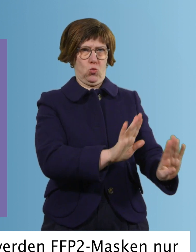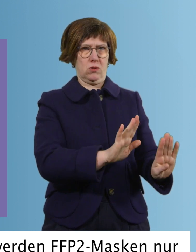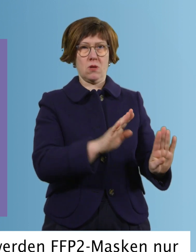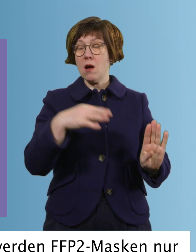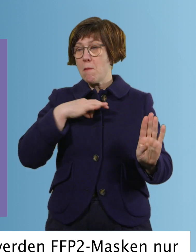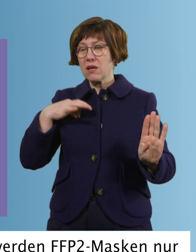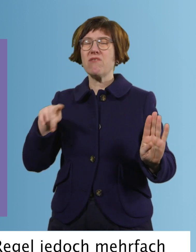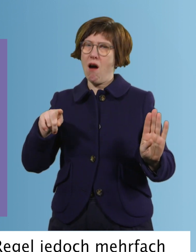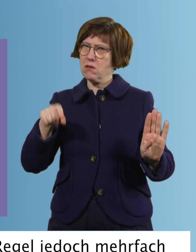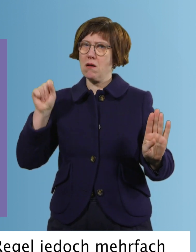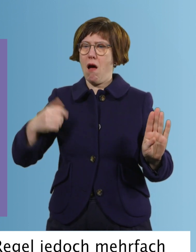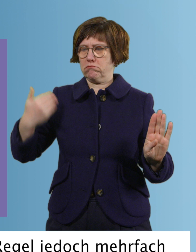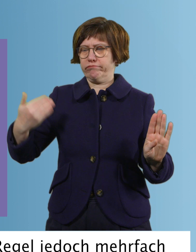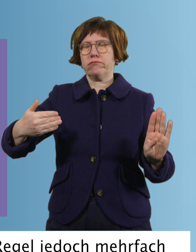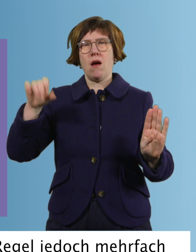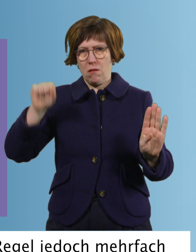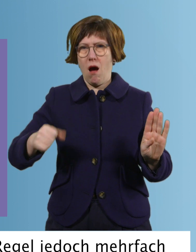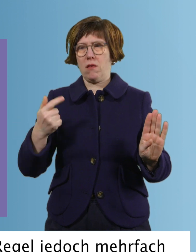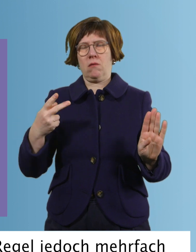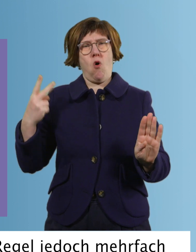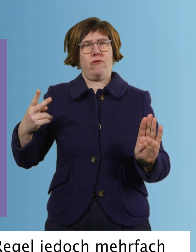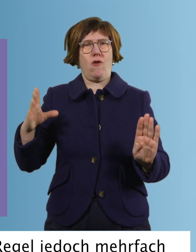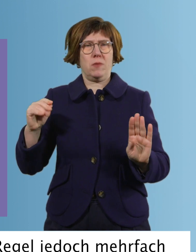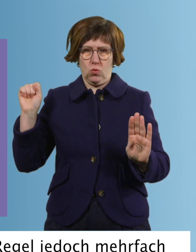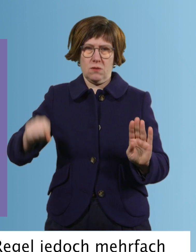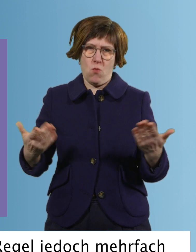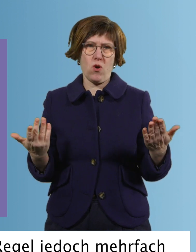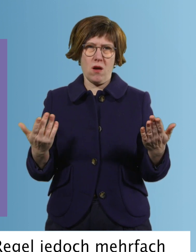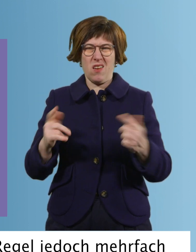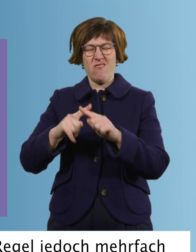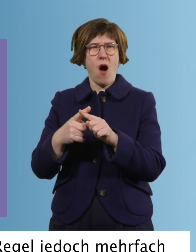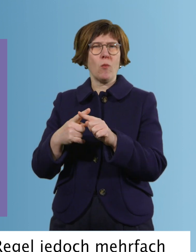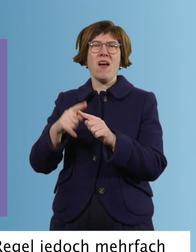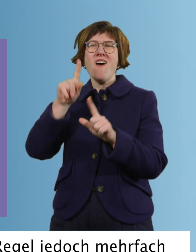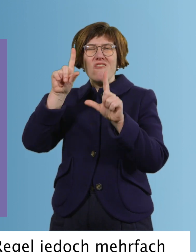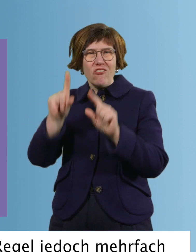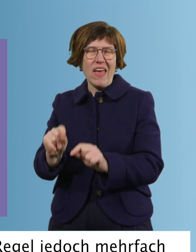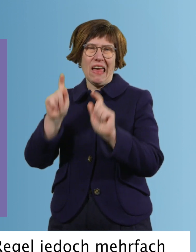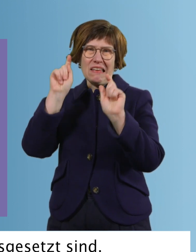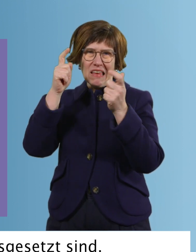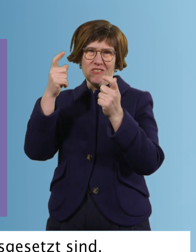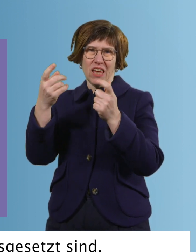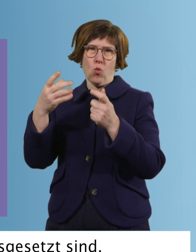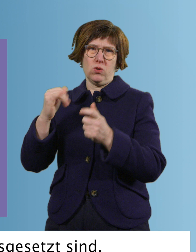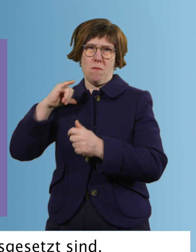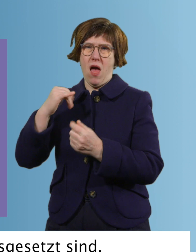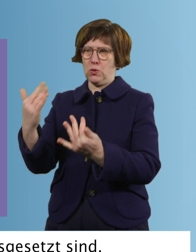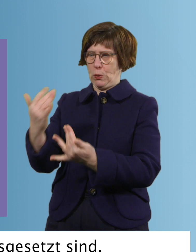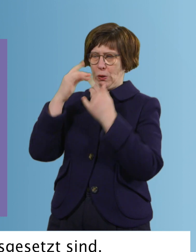Im privaten Gebrauch können die Masken in der Regel jedoch mehrfach verwendet werden, da sie einer geringeren Belastung durch Erreger ausgesetzt sind.